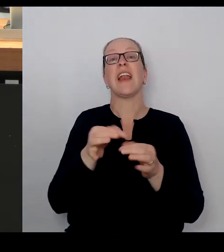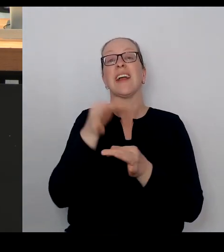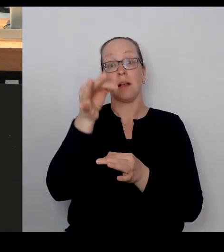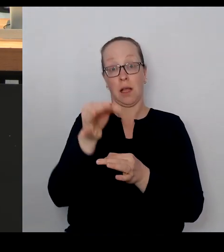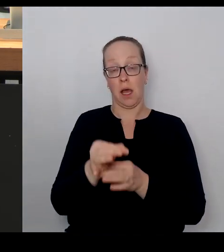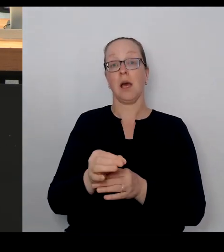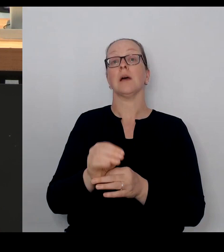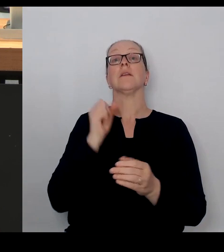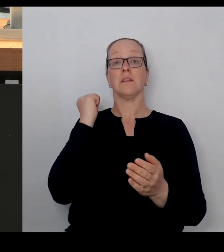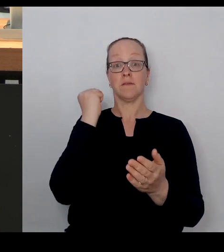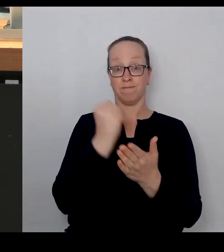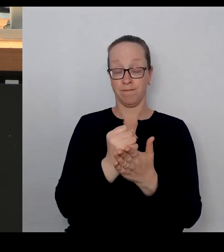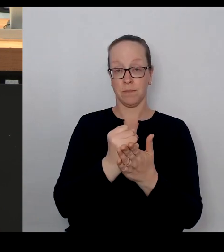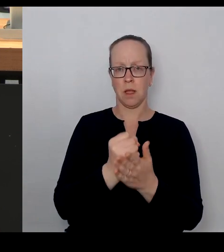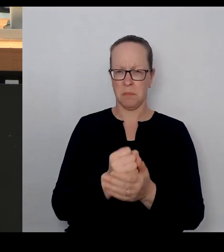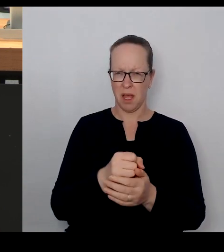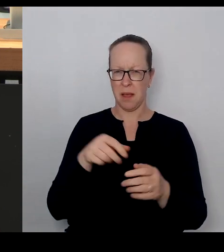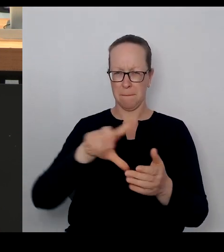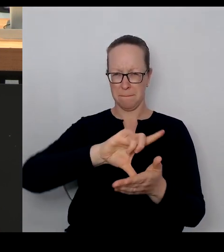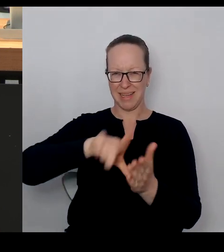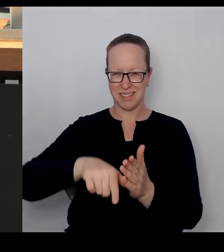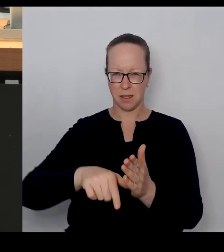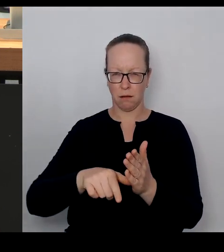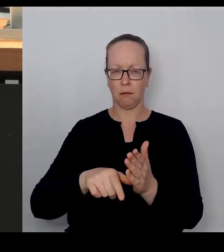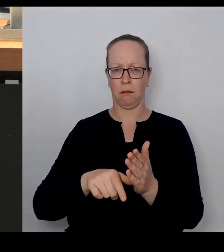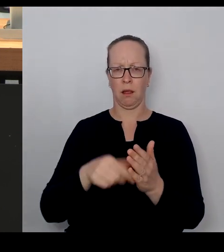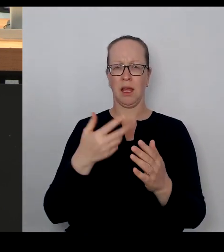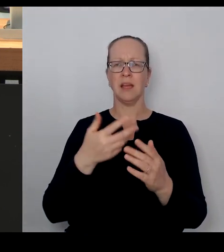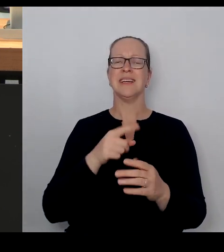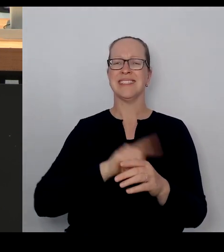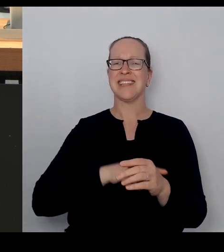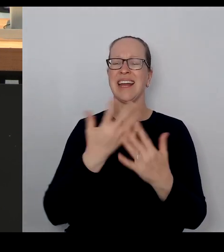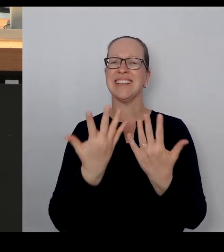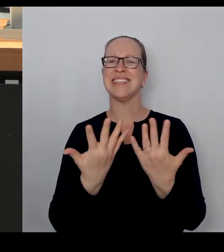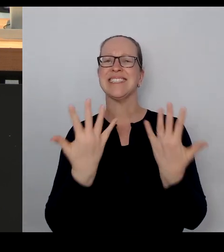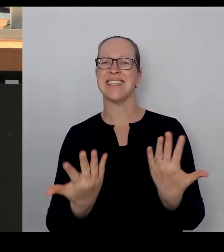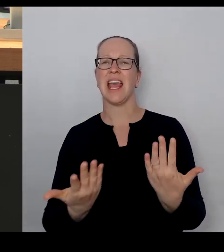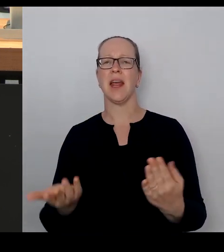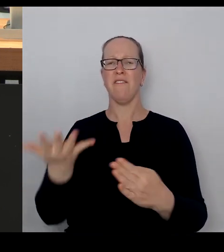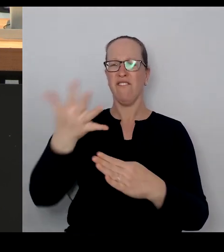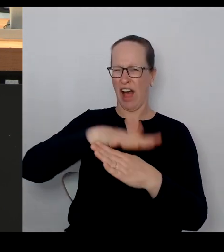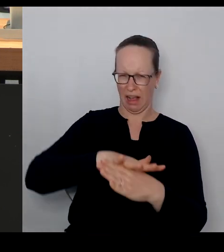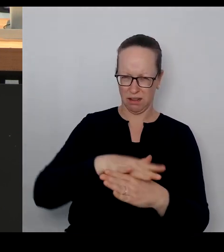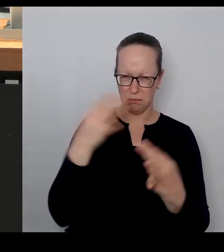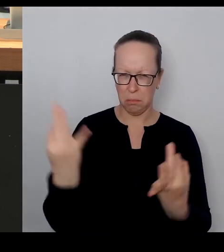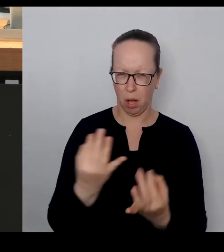Frau Czyborra, setzen Sie den Bezirken das Ziel, die Anträge analog zur Pflegekasse nach 25 Arbeitstagen,